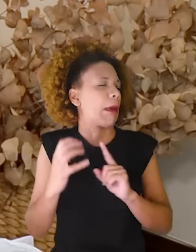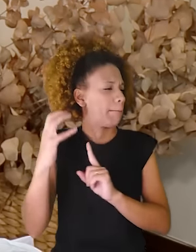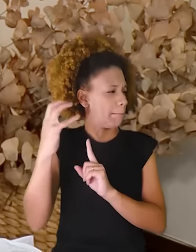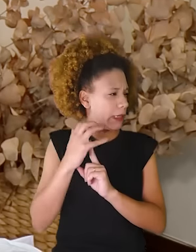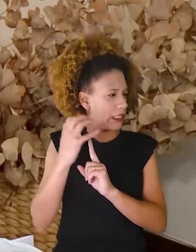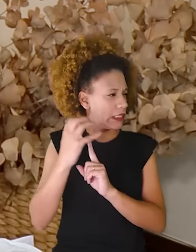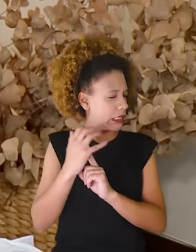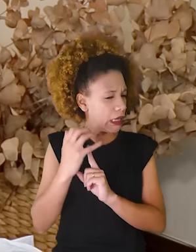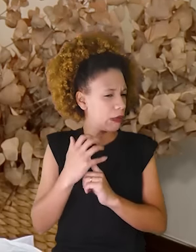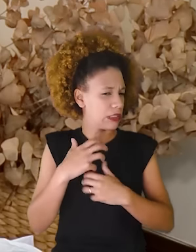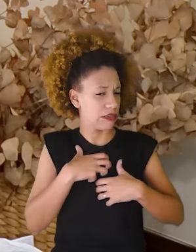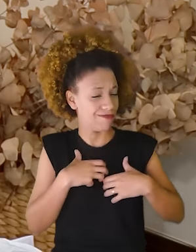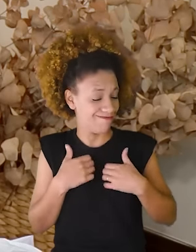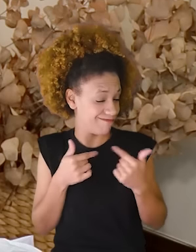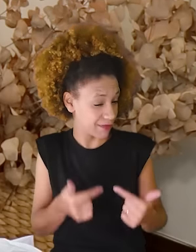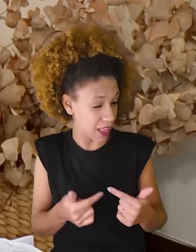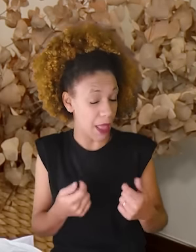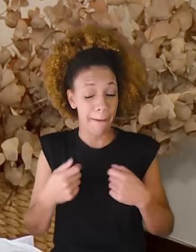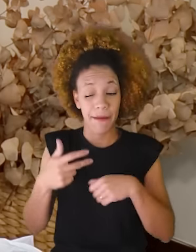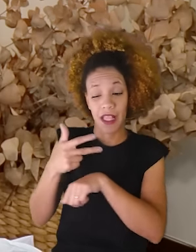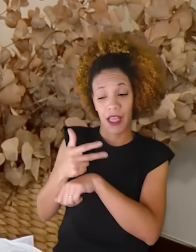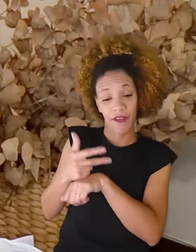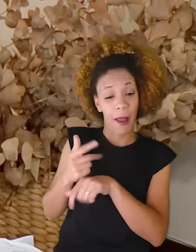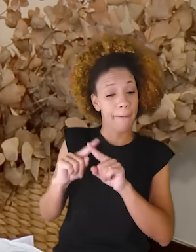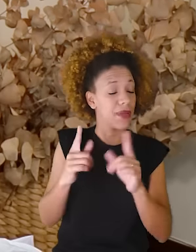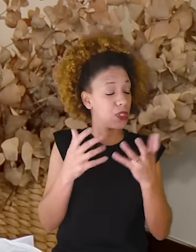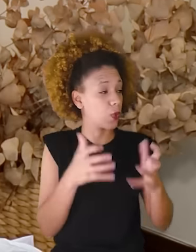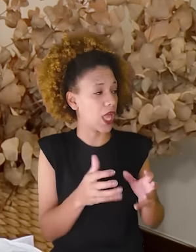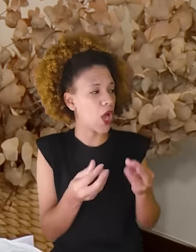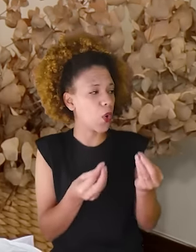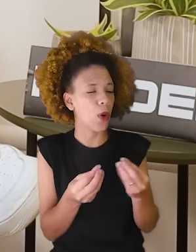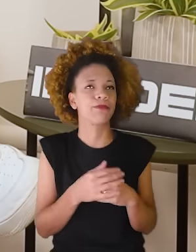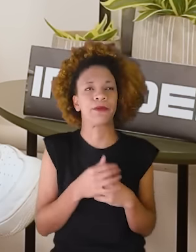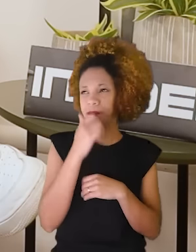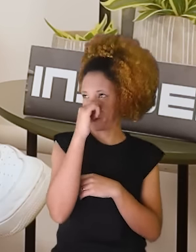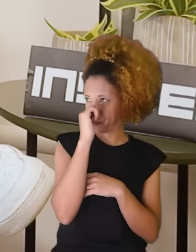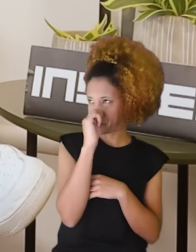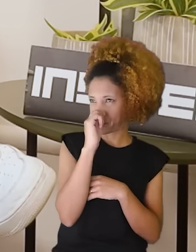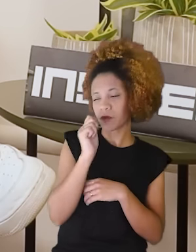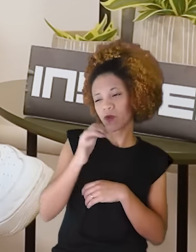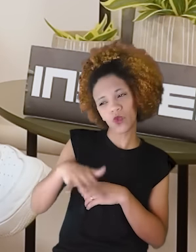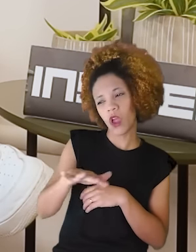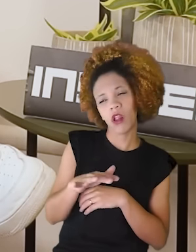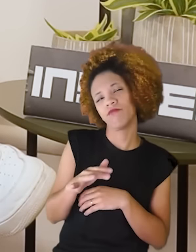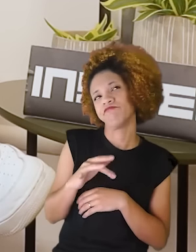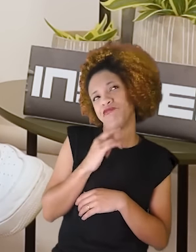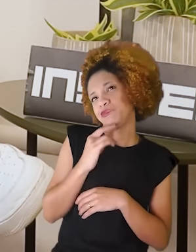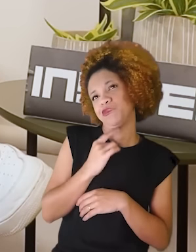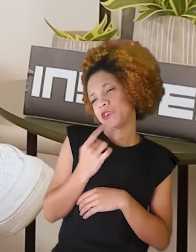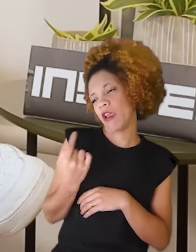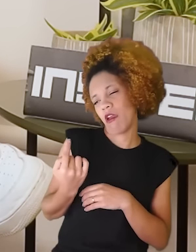pressão você fica de saco cheio Tem dia que você precisa gravar e você não quer gravar como é que é a tua vida cara é muito no geral eu não tenho do que reclamar né pô Tô tendo a oportunidade